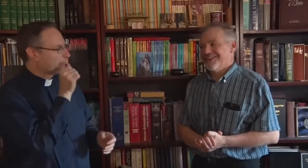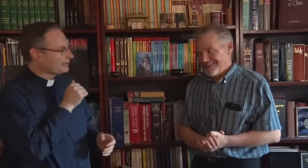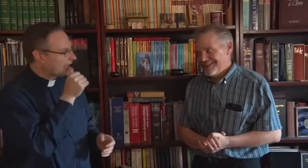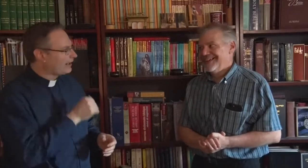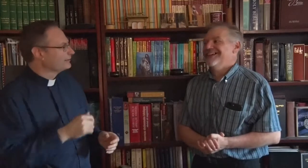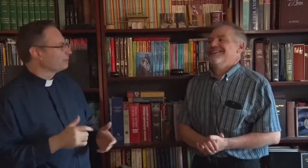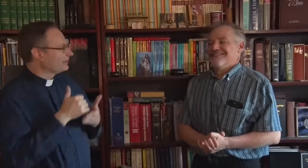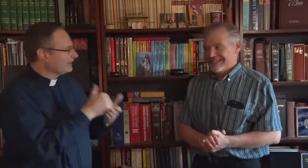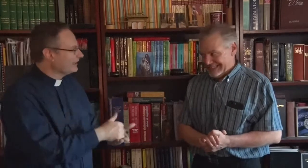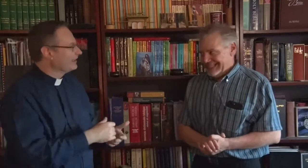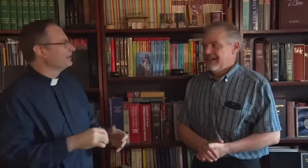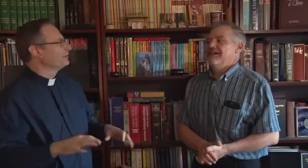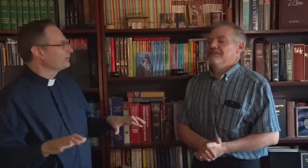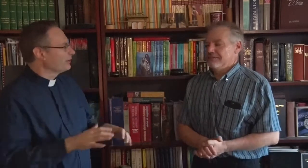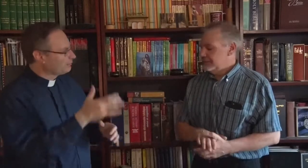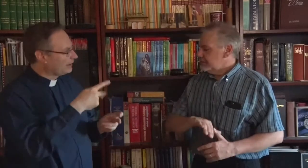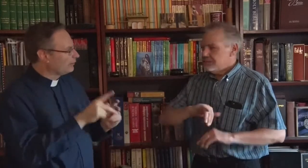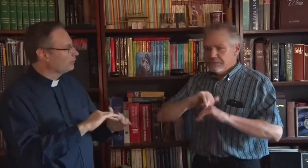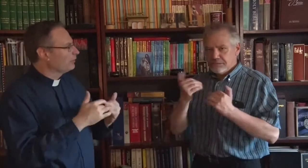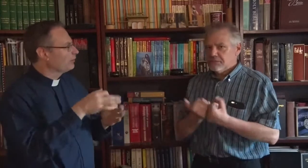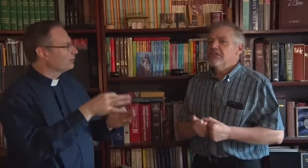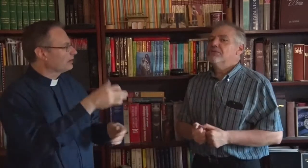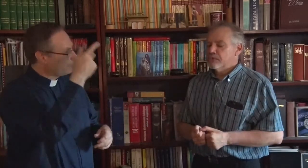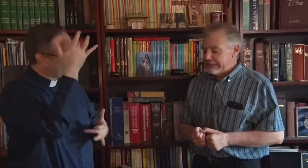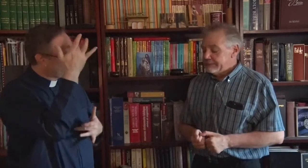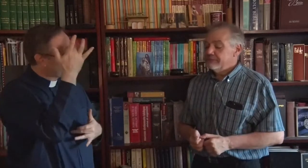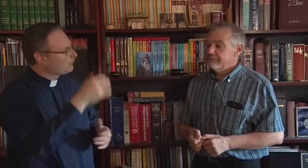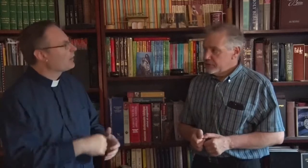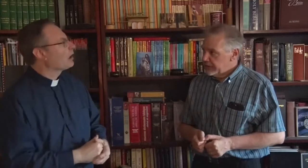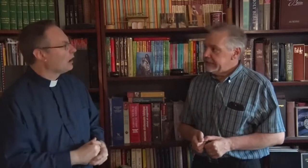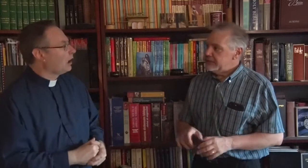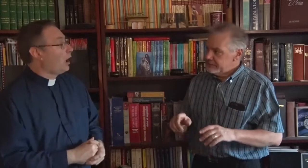la patience, t’aider, pendant tout le long de ta maladie. Oui!